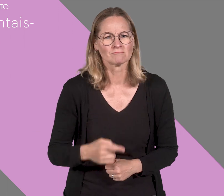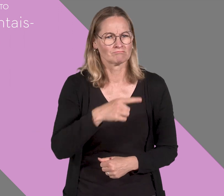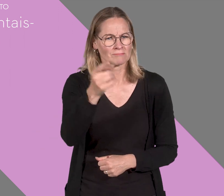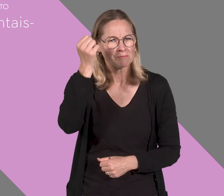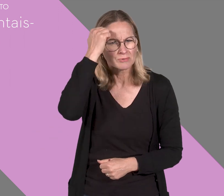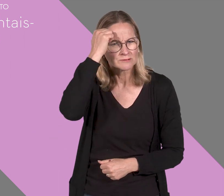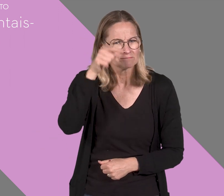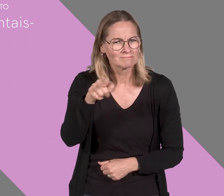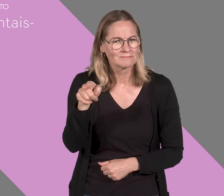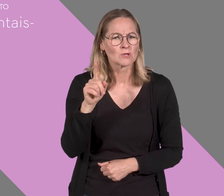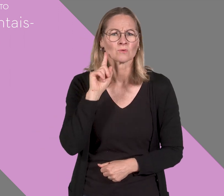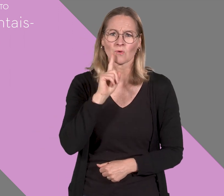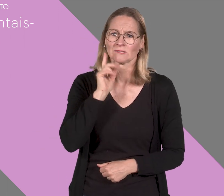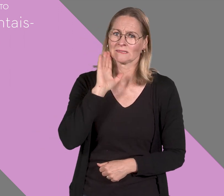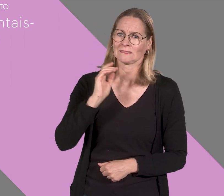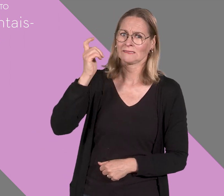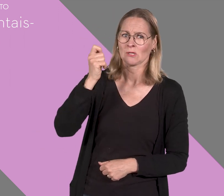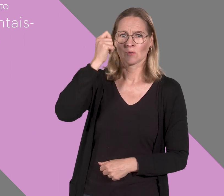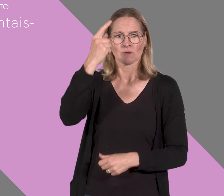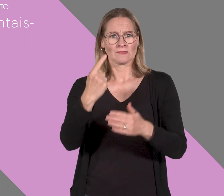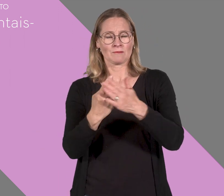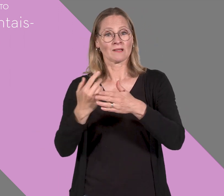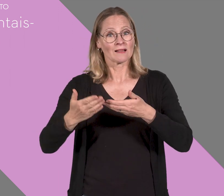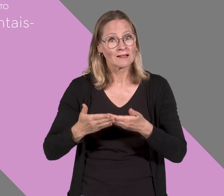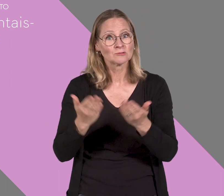Muistattehan, että voitte ostaa lippunne etukäteen -